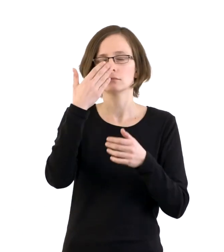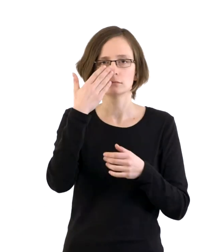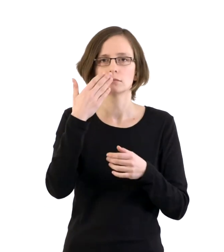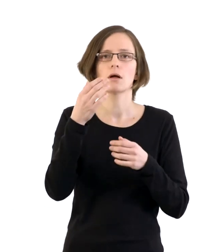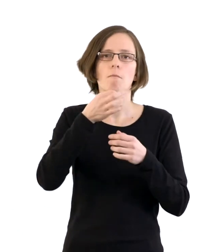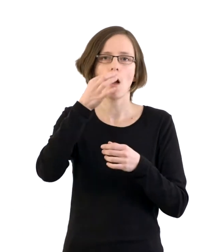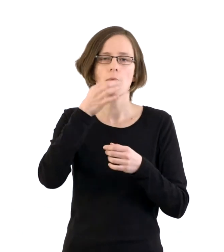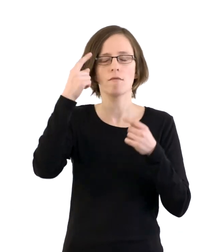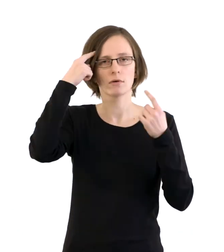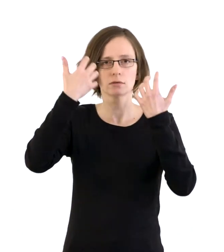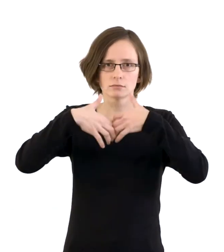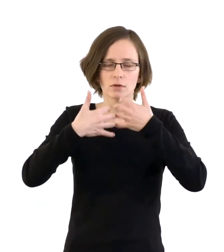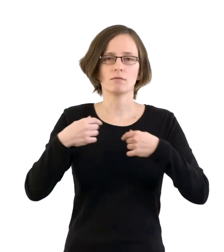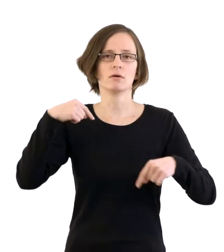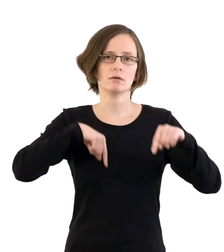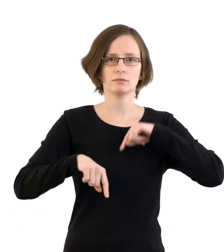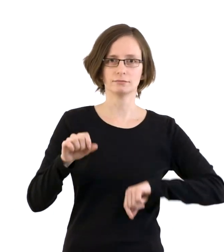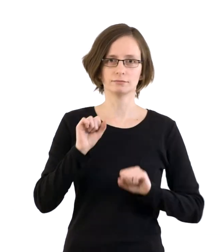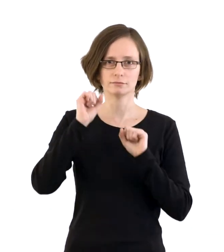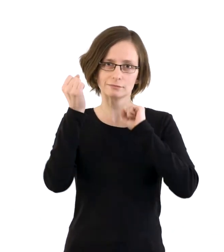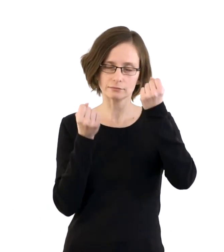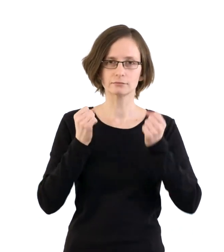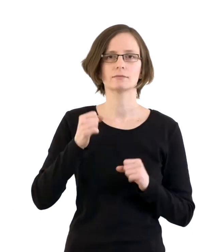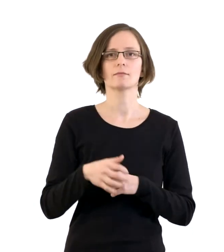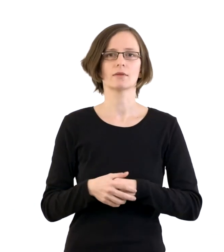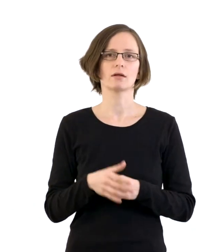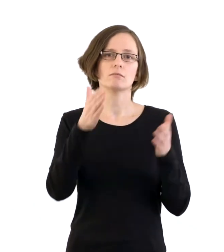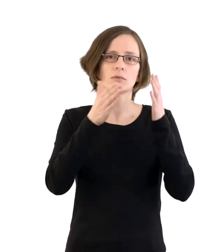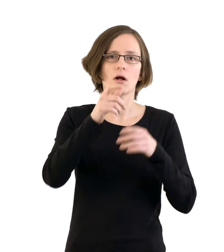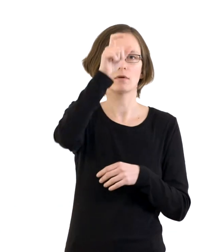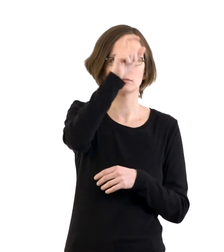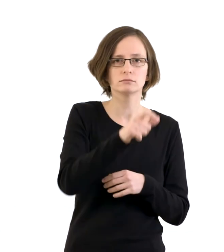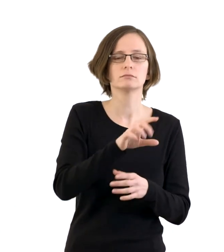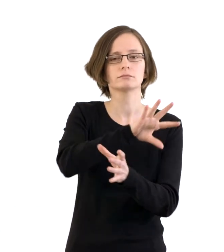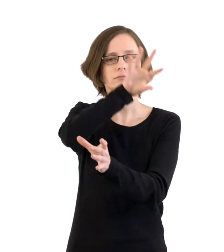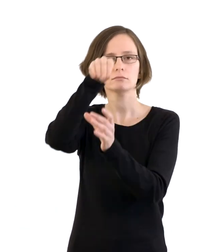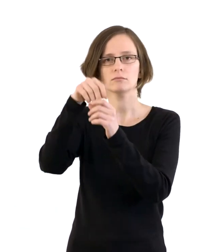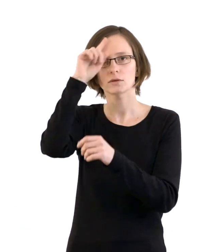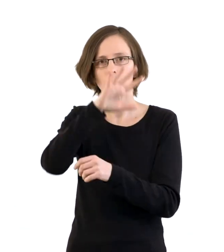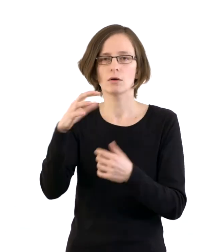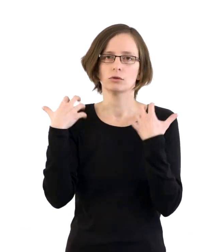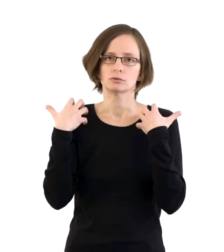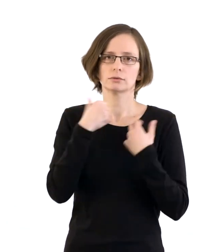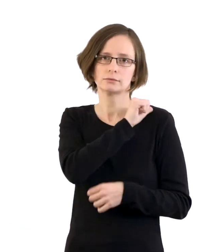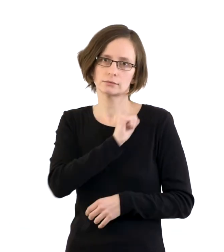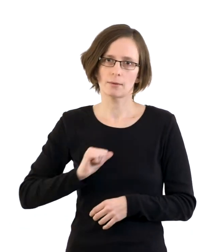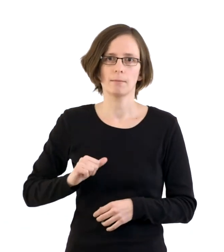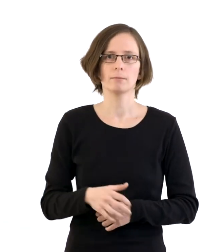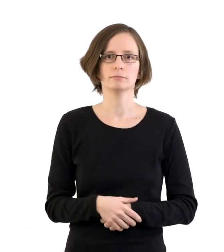w celu poprawy sprawności psychofizycznej uczestnika i przygotowania go do samodzielnego funkcjonowania w społeczeństwie.